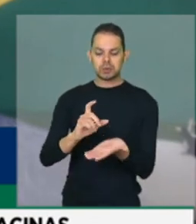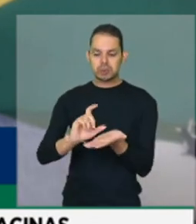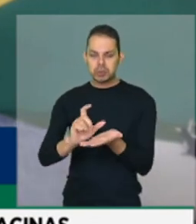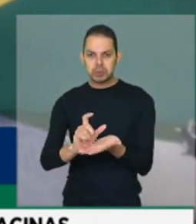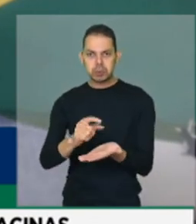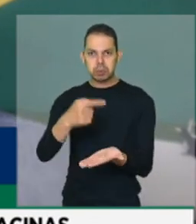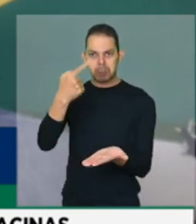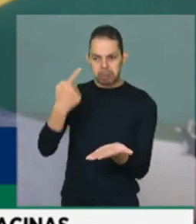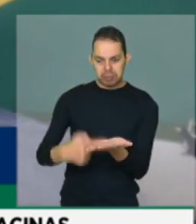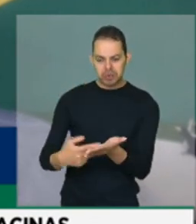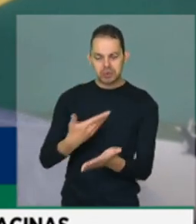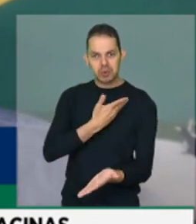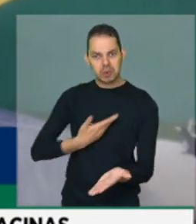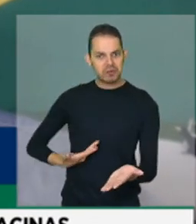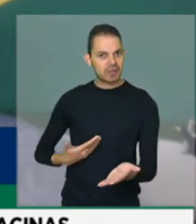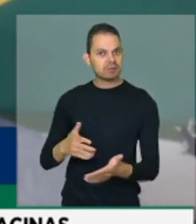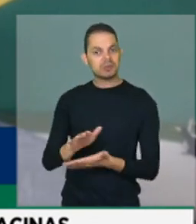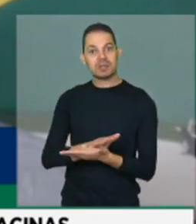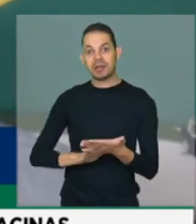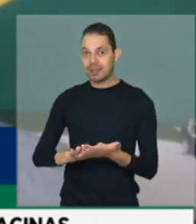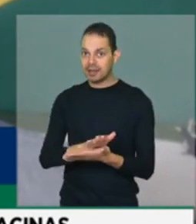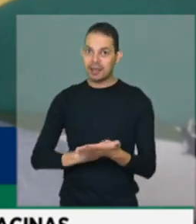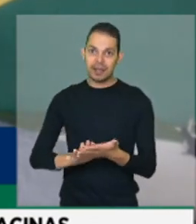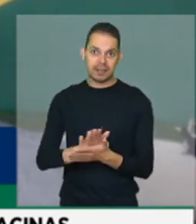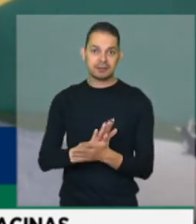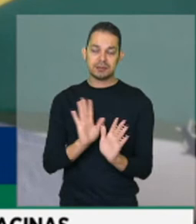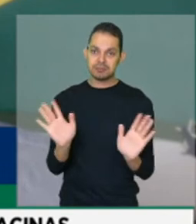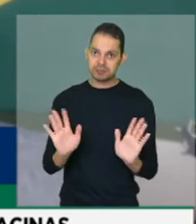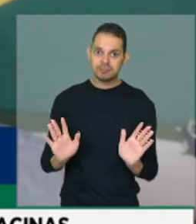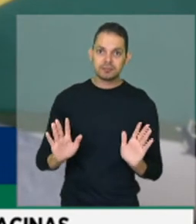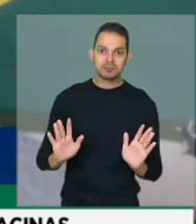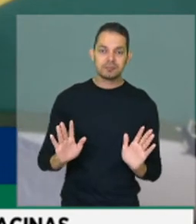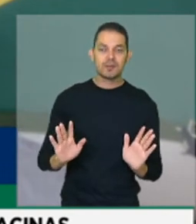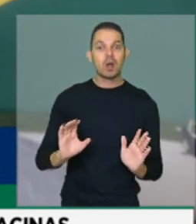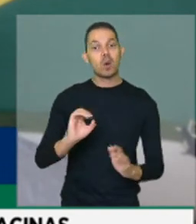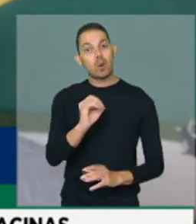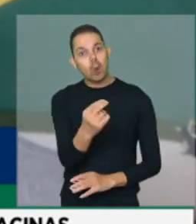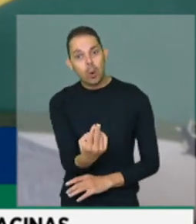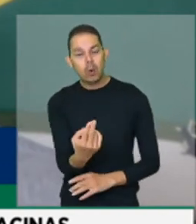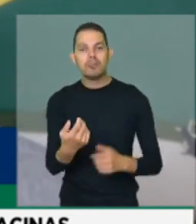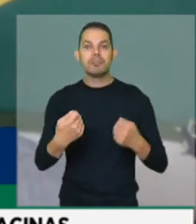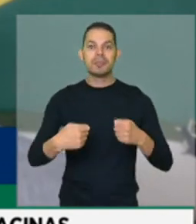NENHUM GOVERNO, COM NINGUÉM QUE ESTEJA NA FRENTE SOLICITANDO ESSA COMPRA, OU VAI TER QUE IR PARA O FINAL DA FILA MESMO. ISSO É MUITO Ó